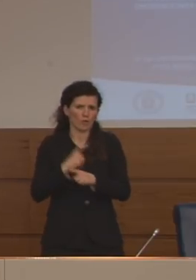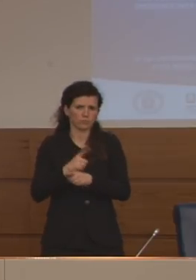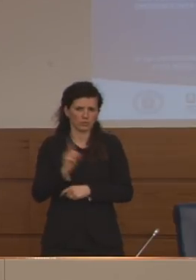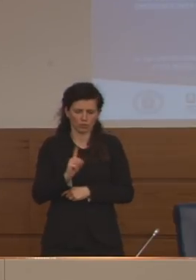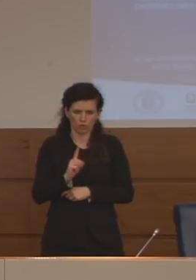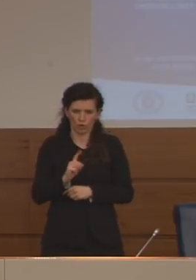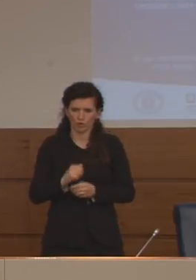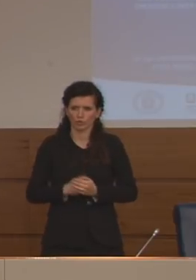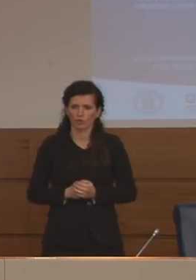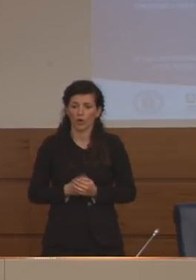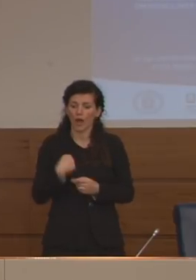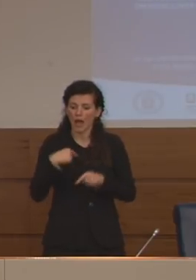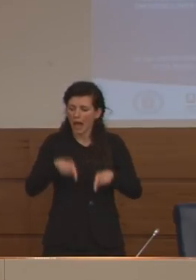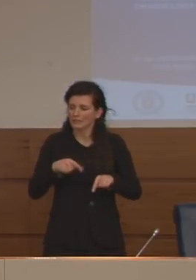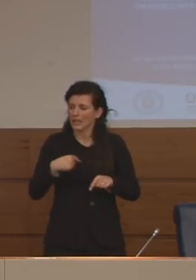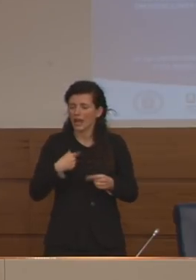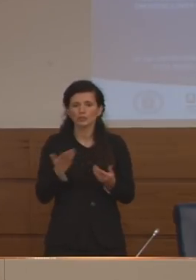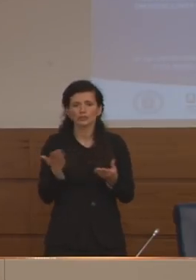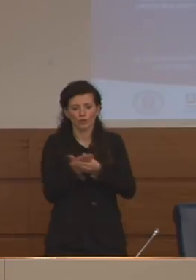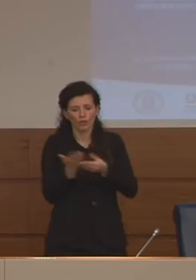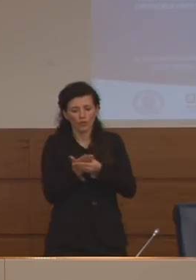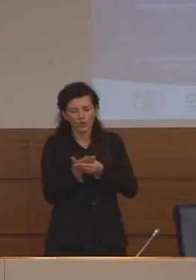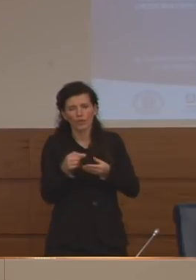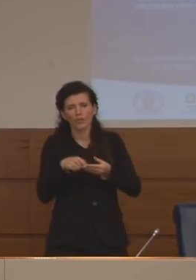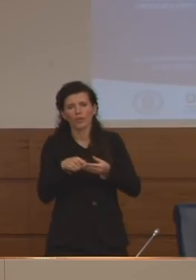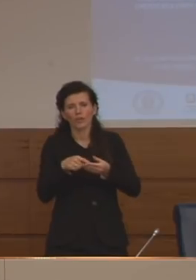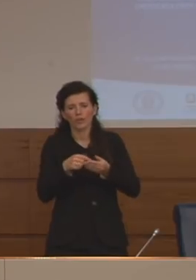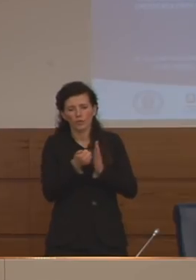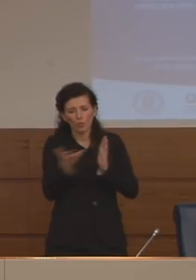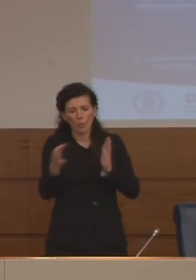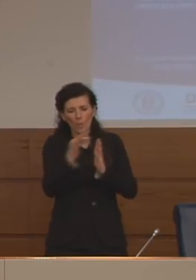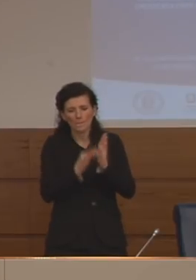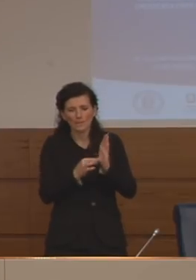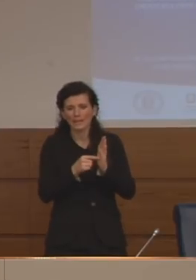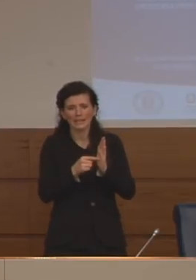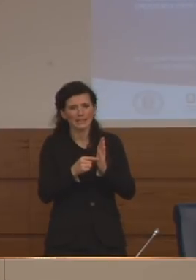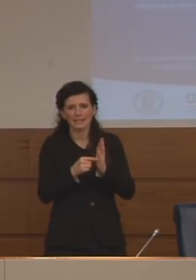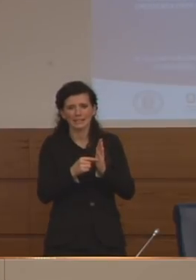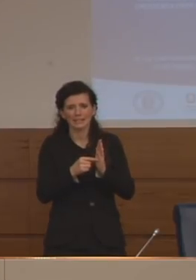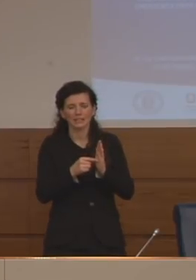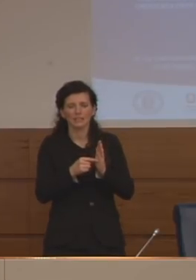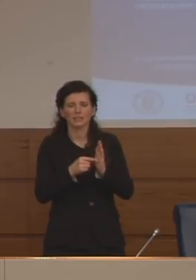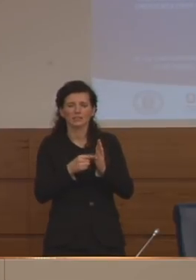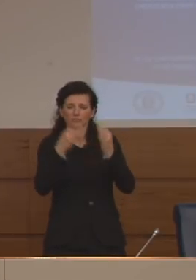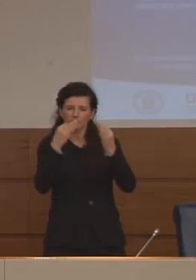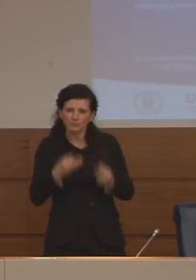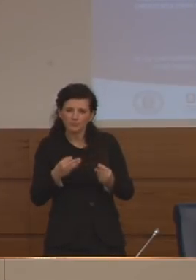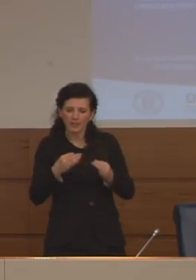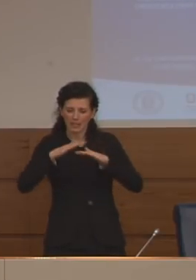qui non ho con me il dato di quello che ha distribuito il Dipartimento della